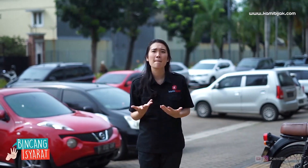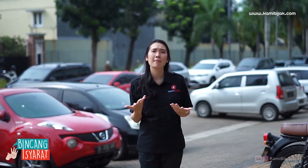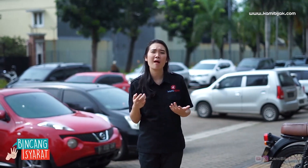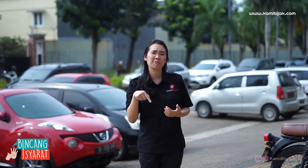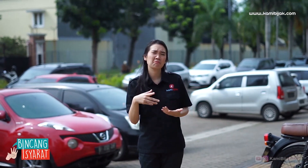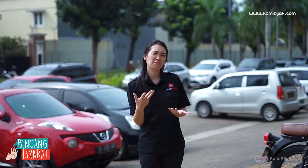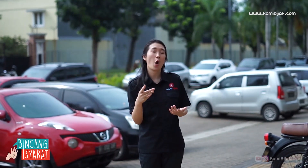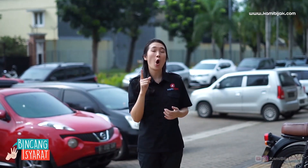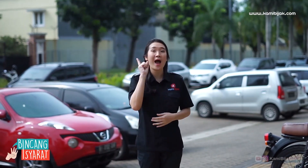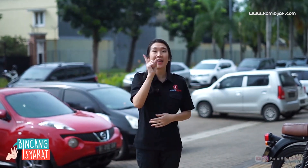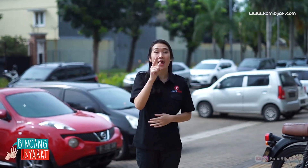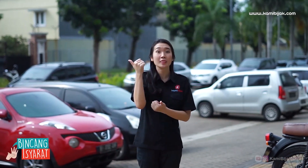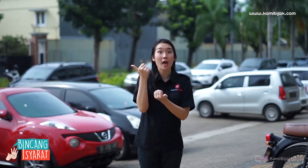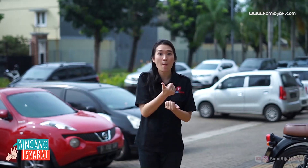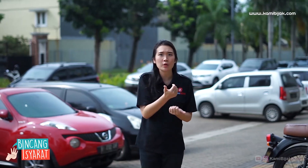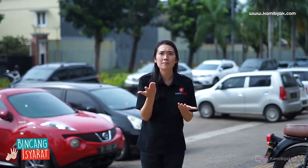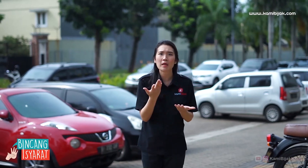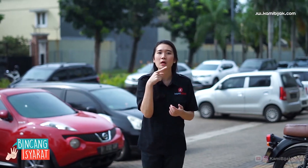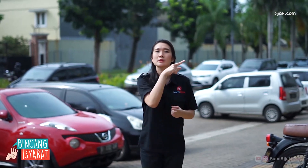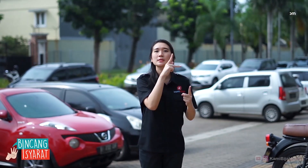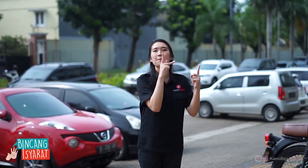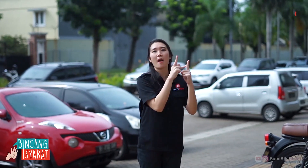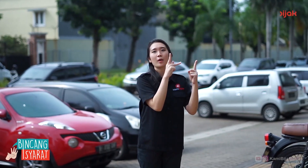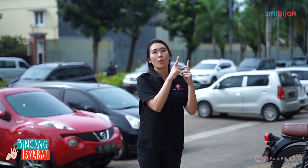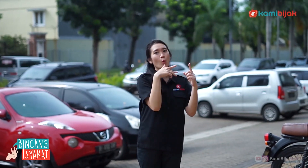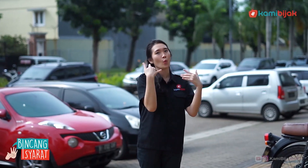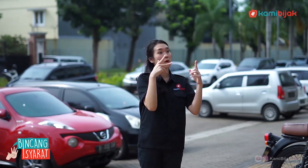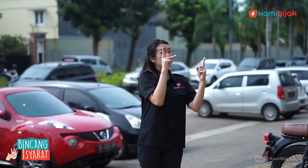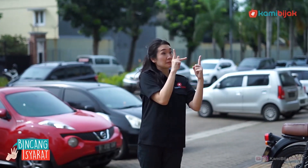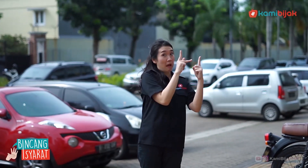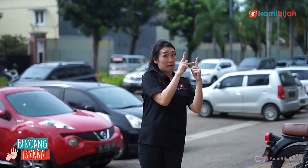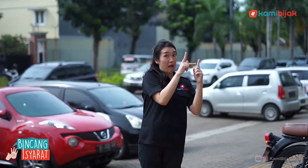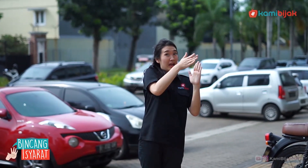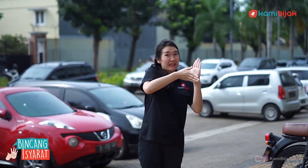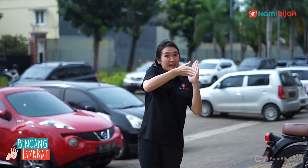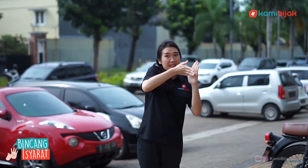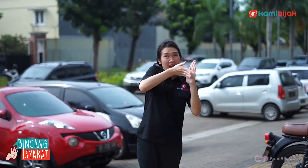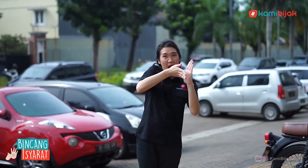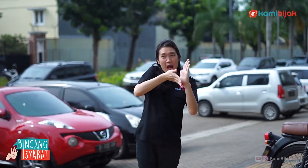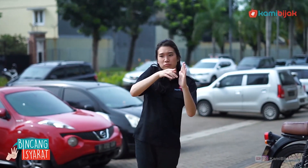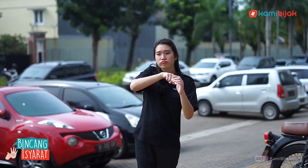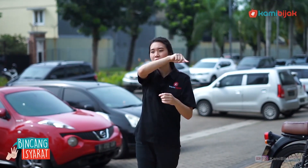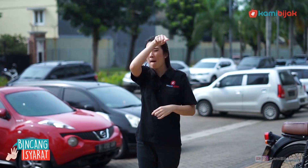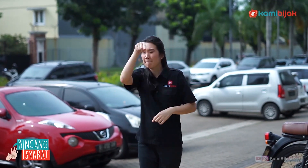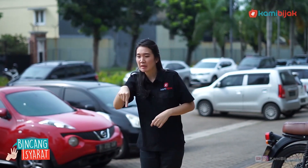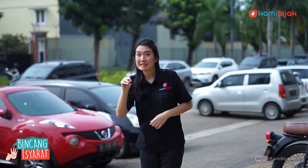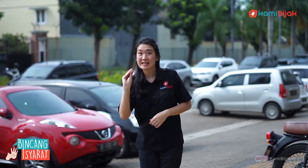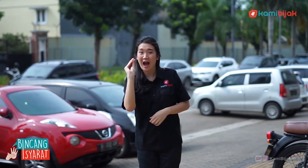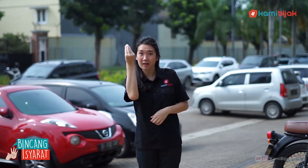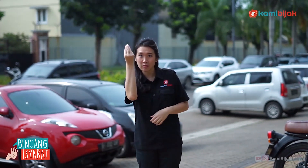Ngapain di sini? Ada tamu dari Semarang. Naik kereta api dari Semarang sampai di Jakarta.